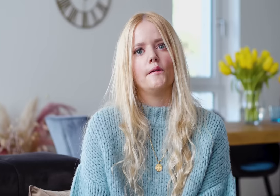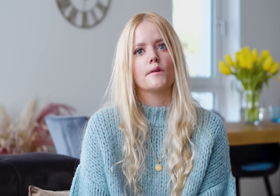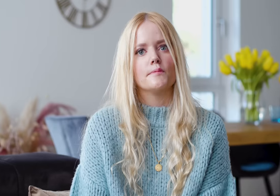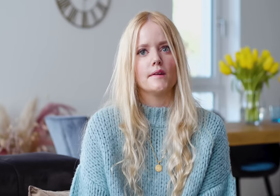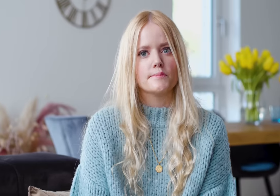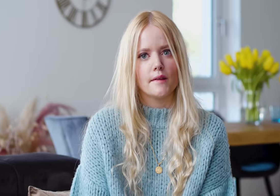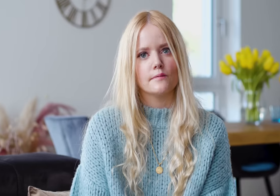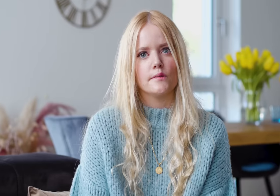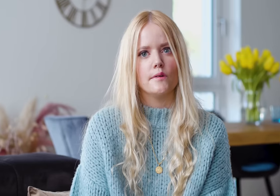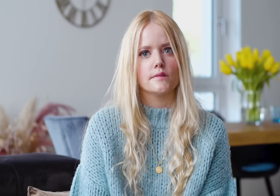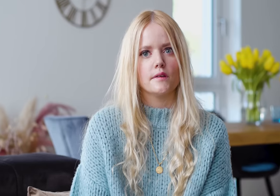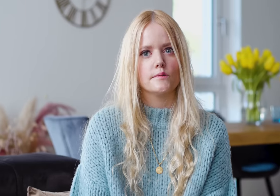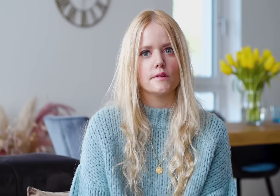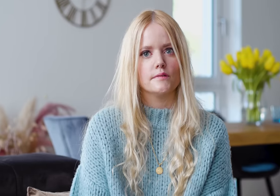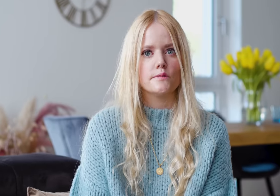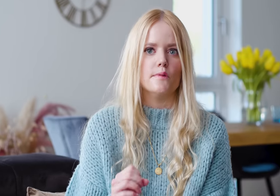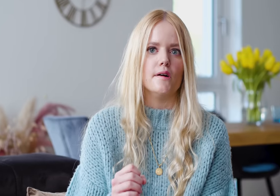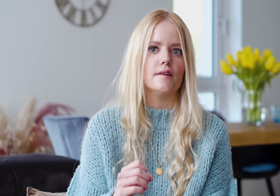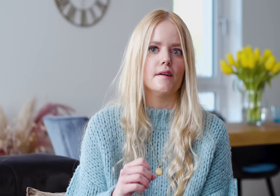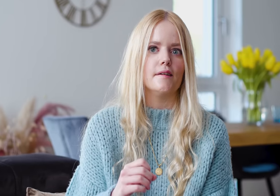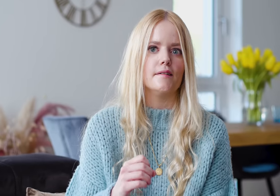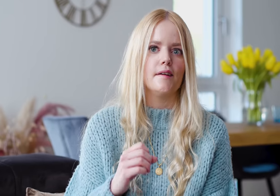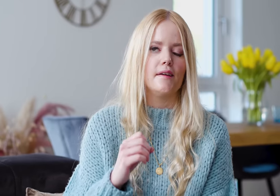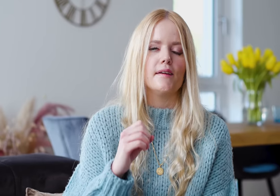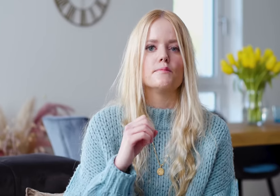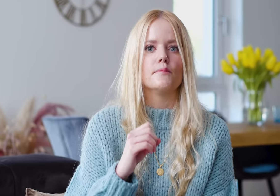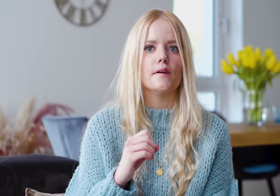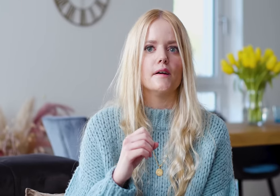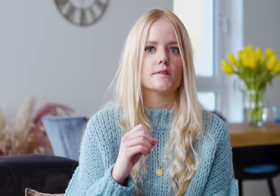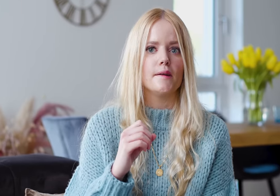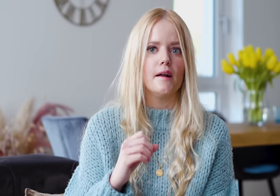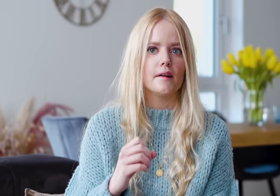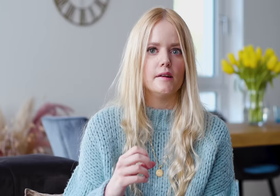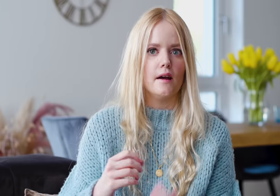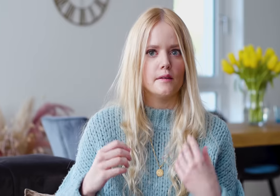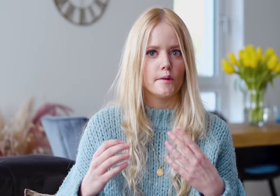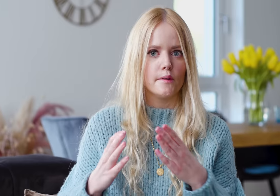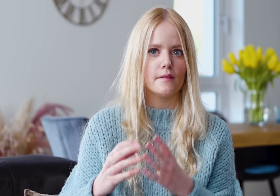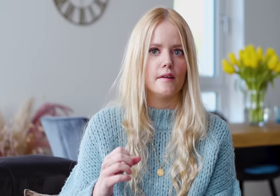Und meine Schmerzen wurden verursacht durch einen Tumor, der ... im Spinalkanal im Rücken